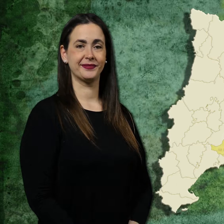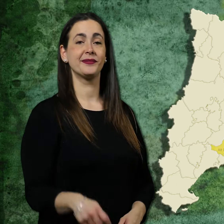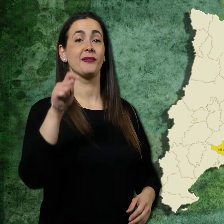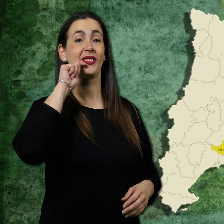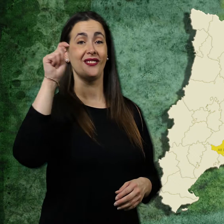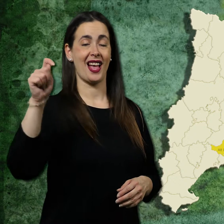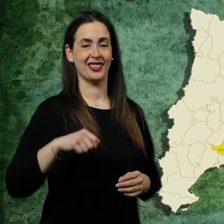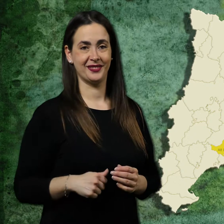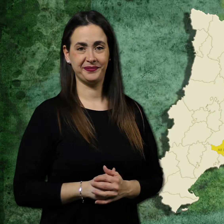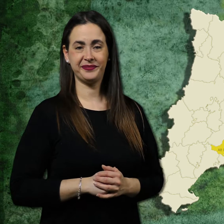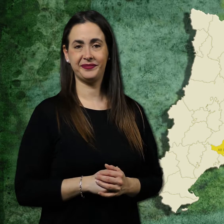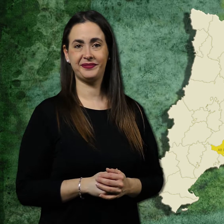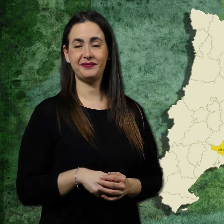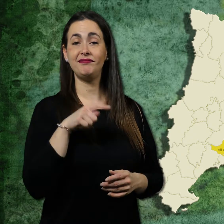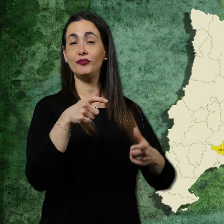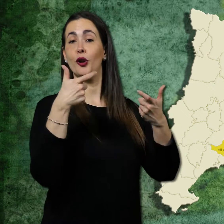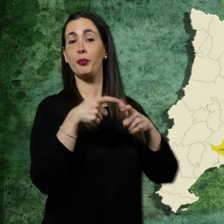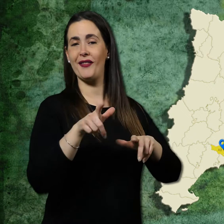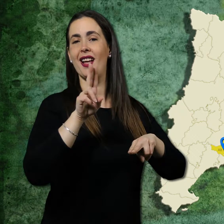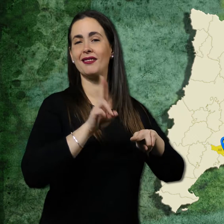VALLS Província de Taragona.